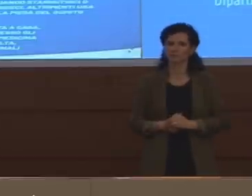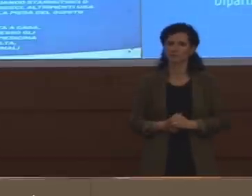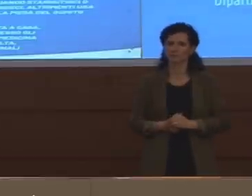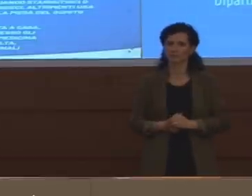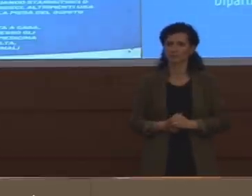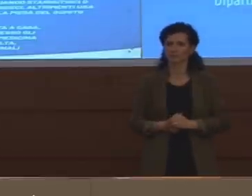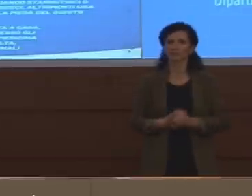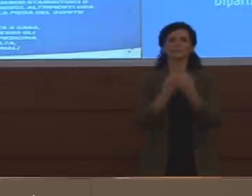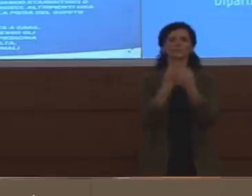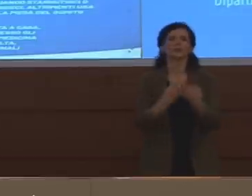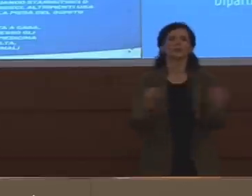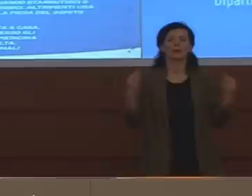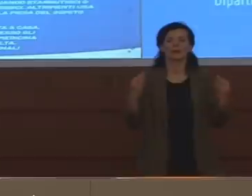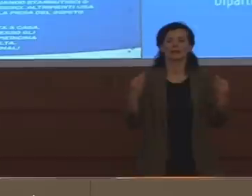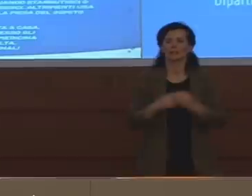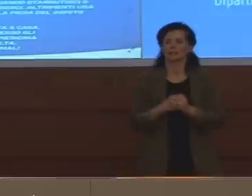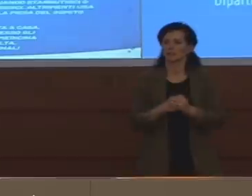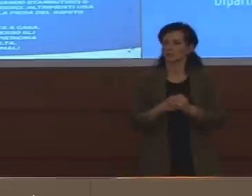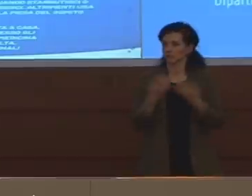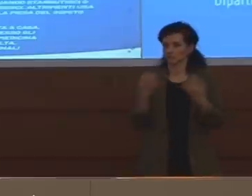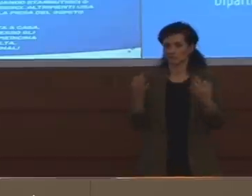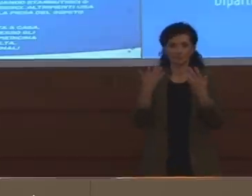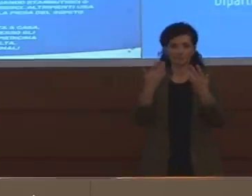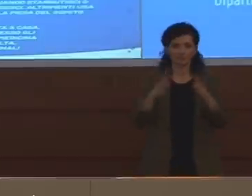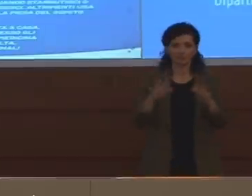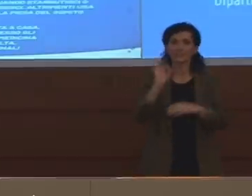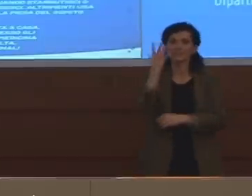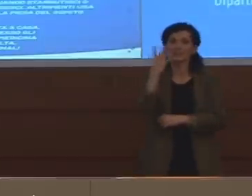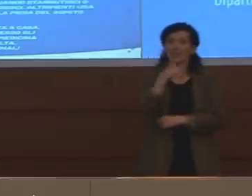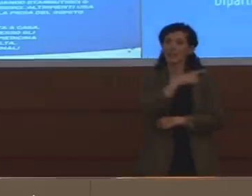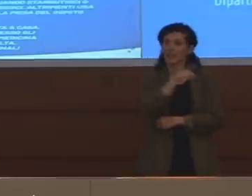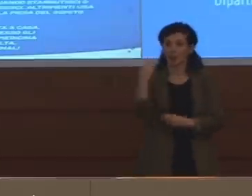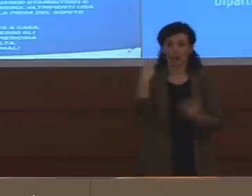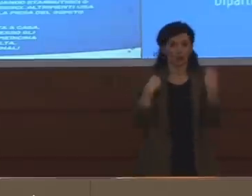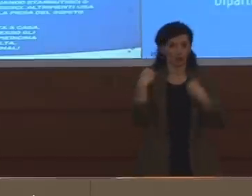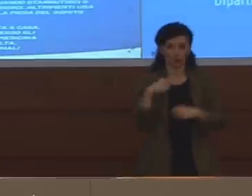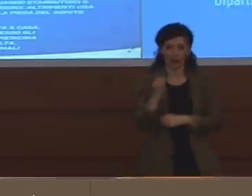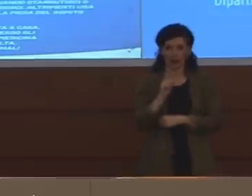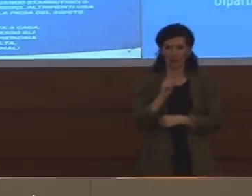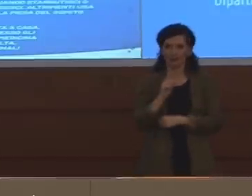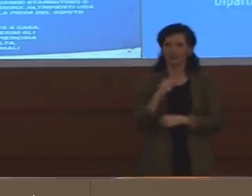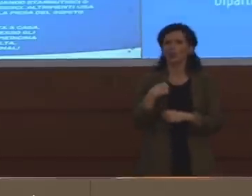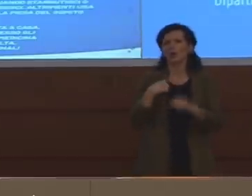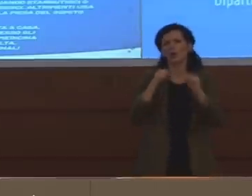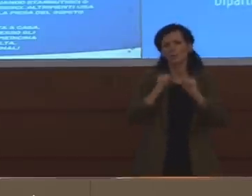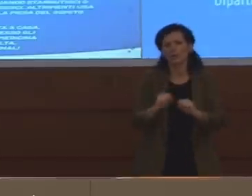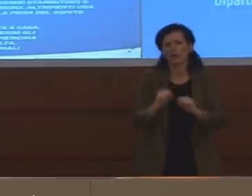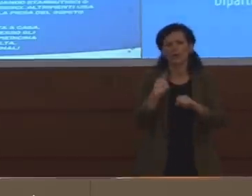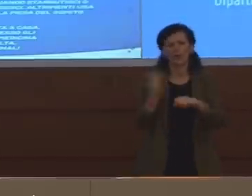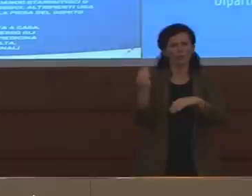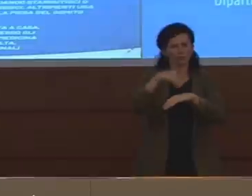Se non avete altre domande, permettetemi ancora una volta